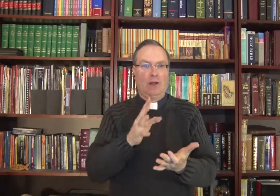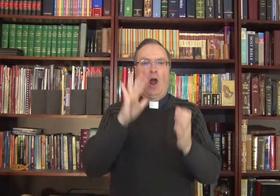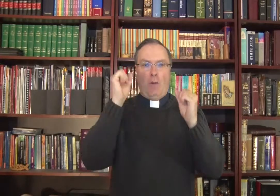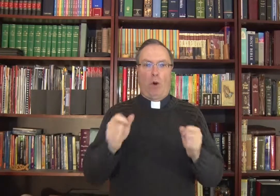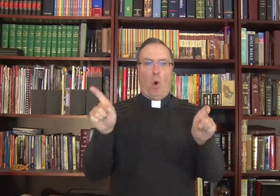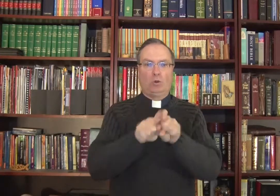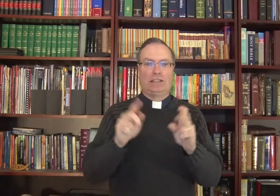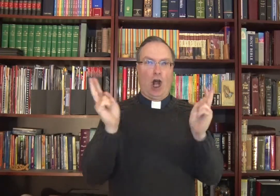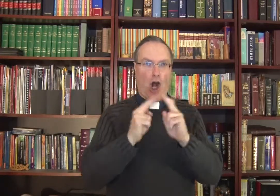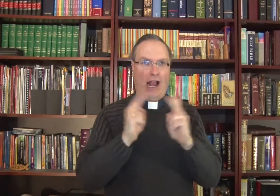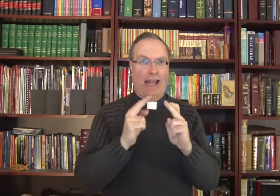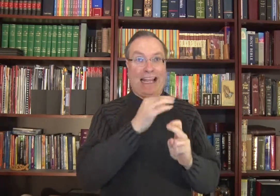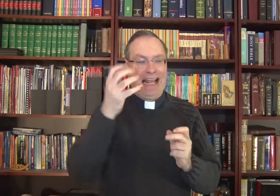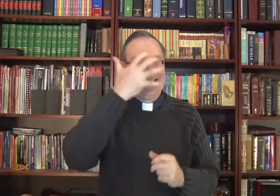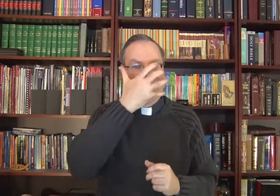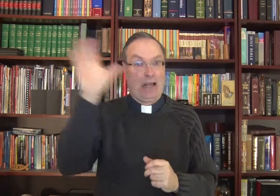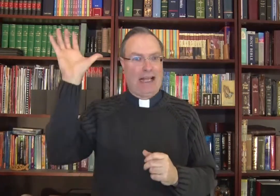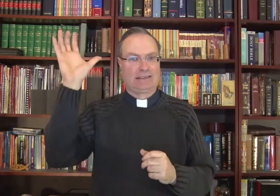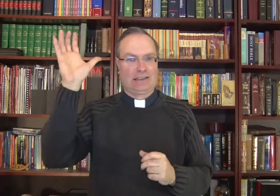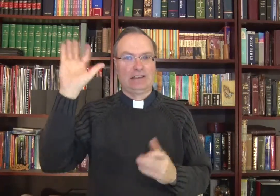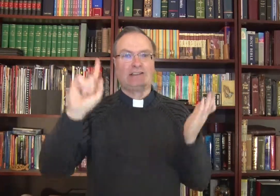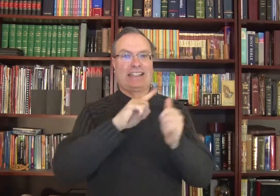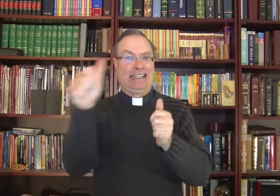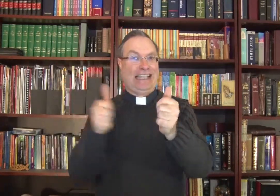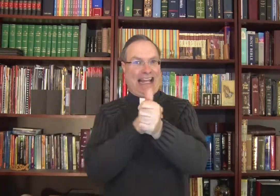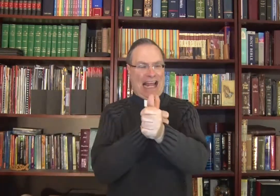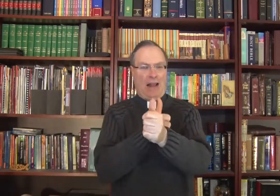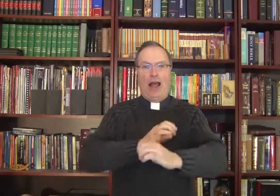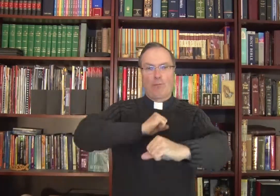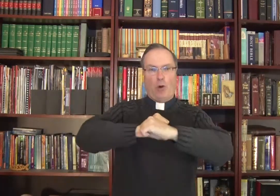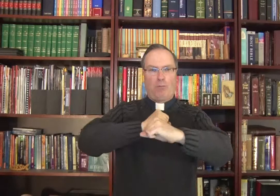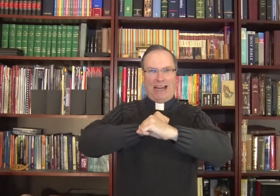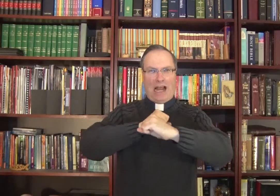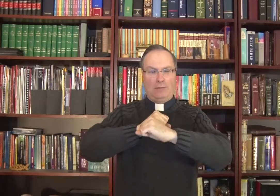on peut aussi reconnaître et démasquer ce qui est derrière la propagande